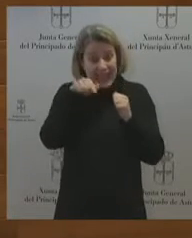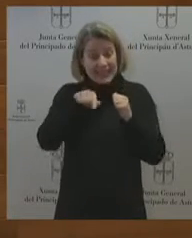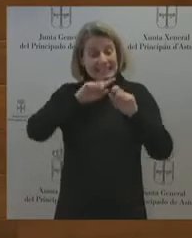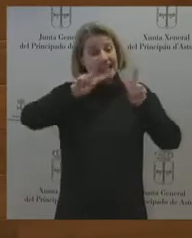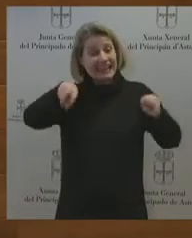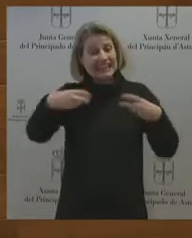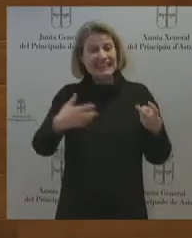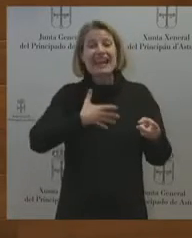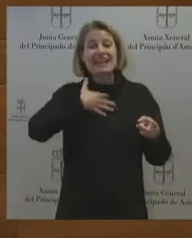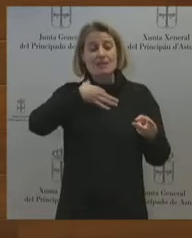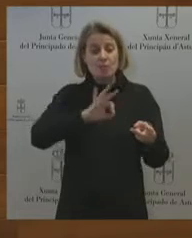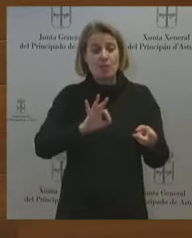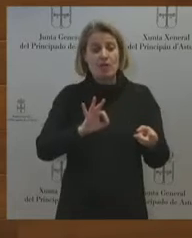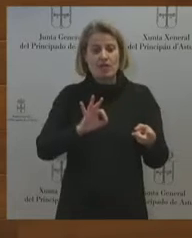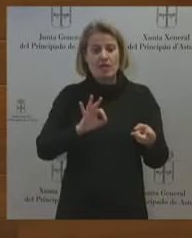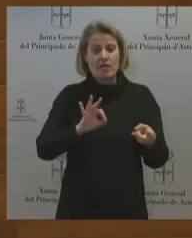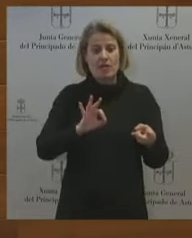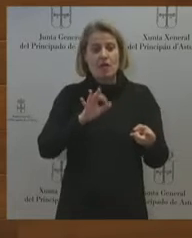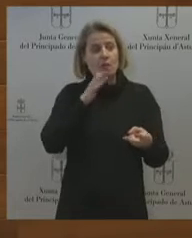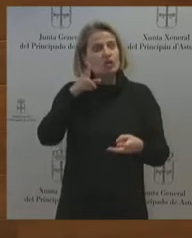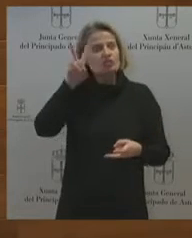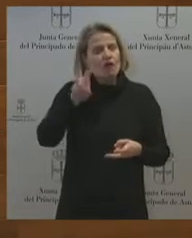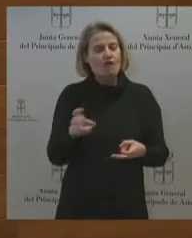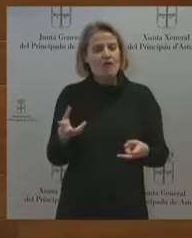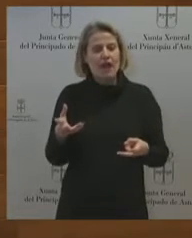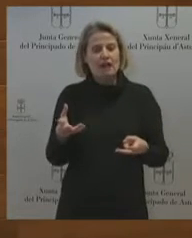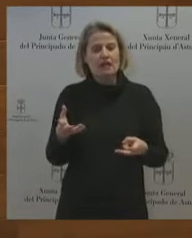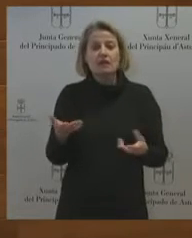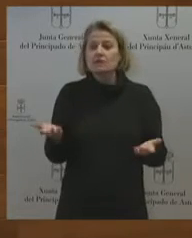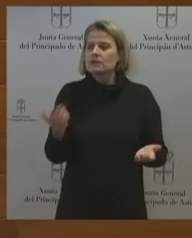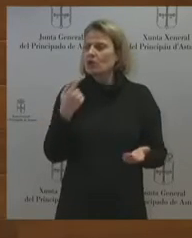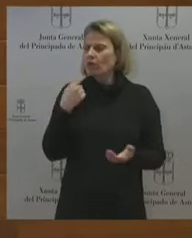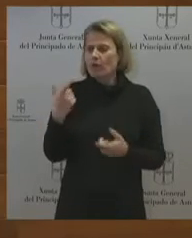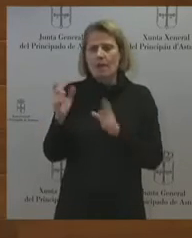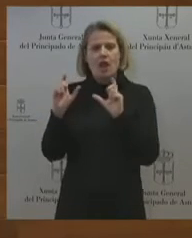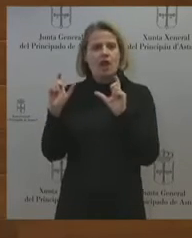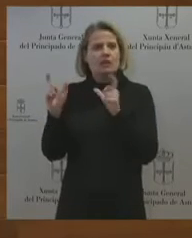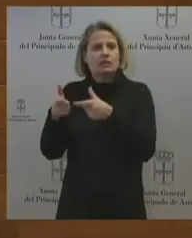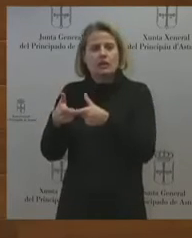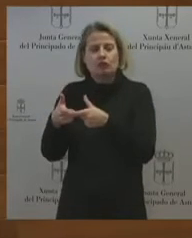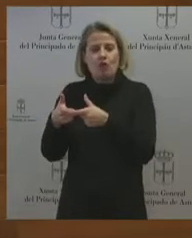utilizando aluminio en el sector del automóvil, en el sector de la aviación, ¿por qué se utiliza